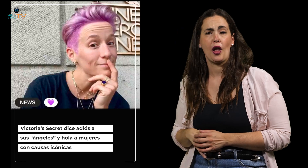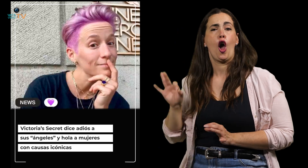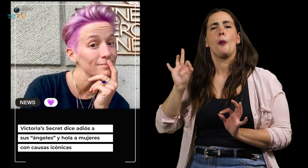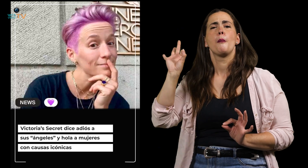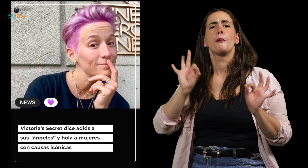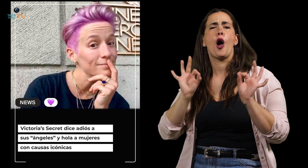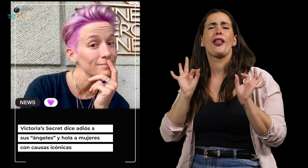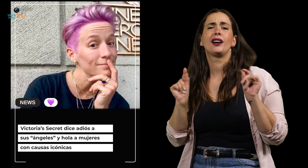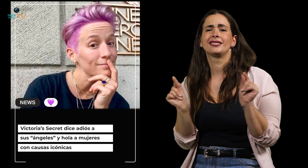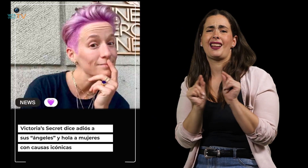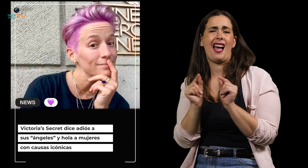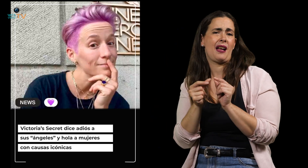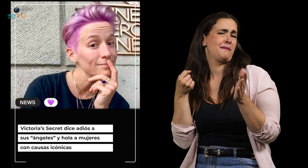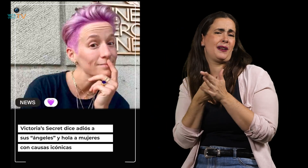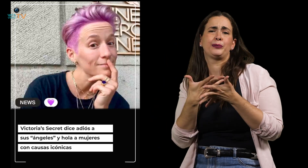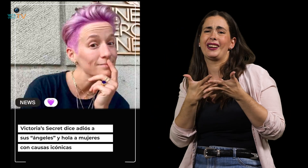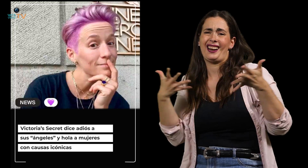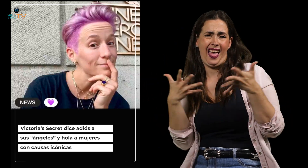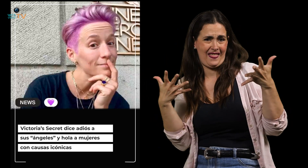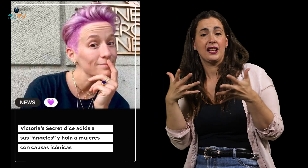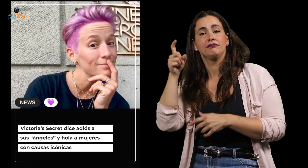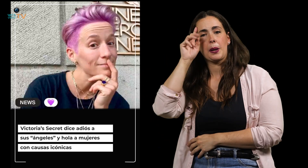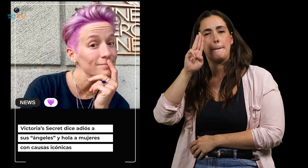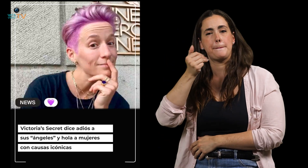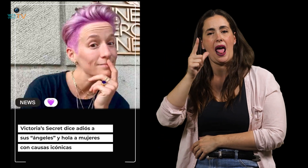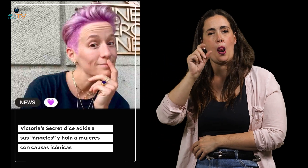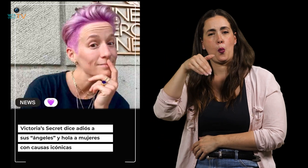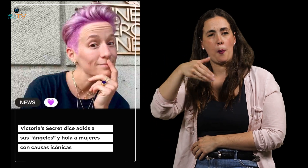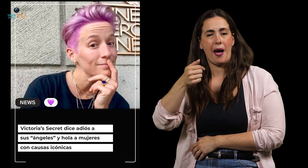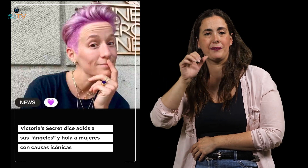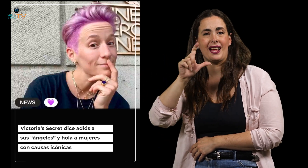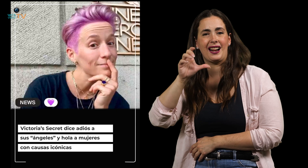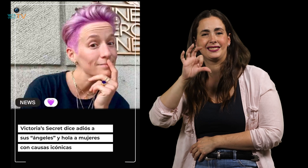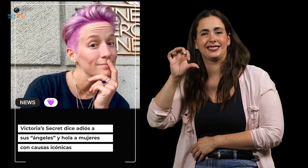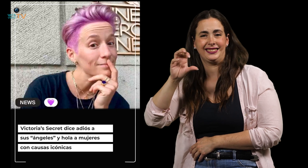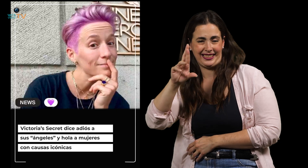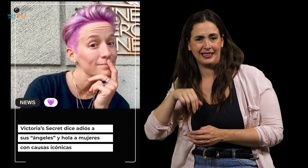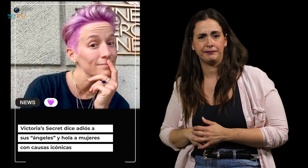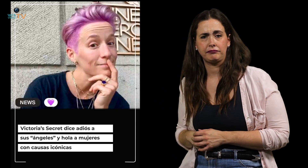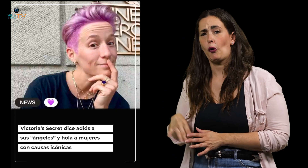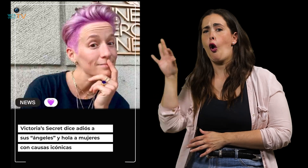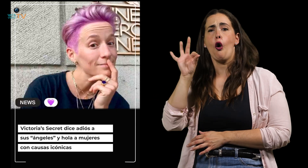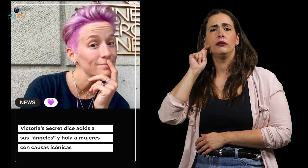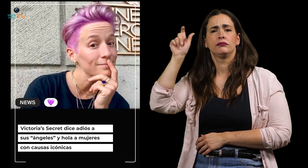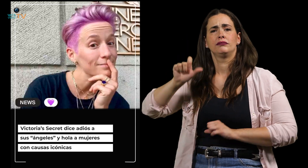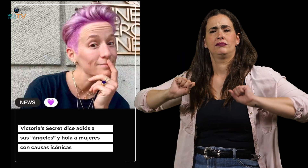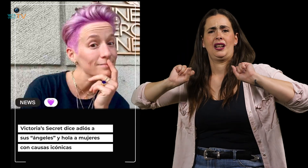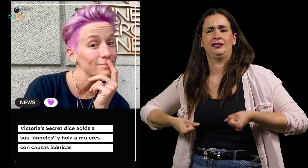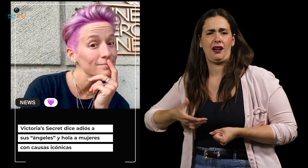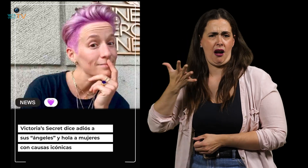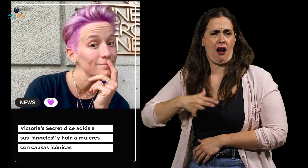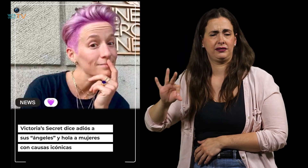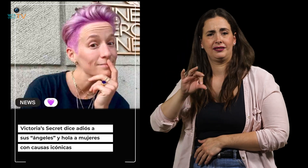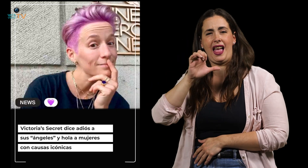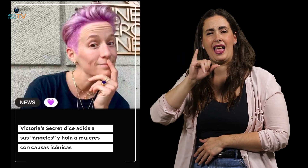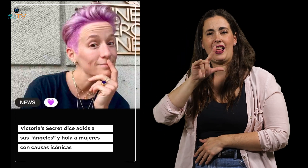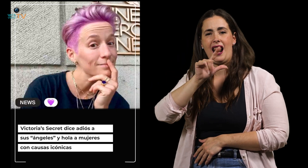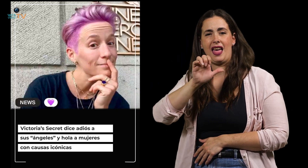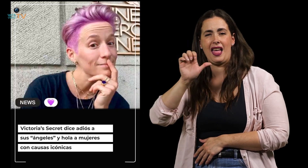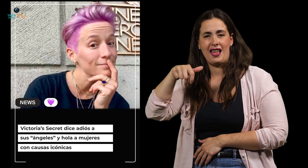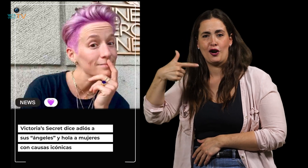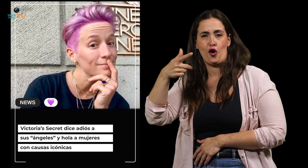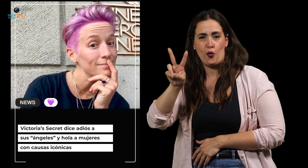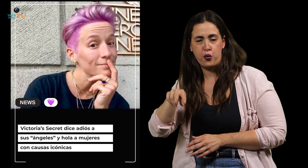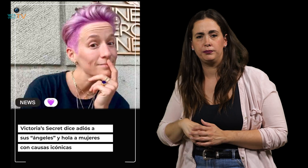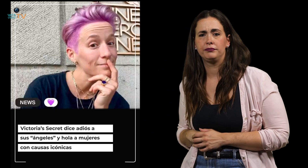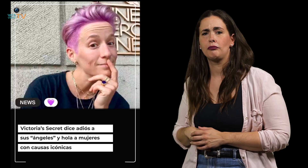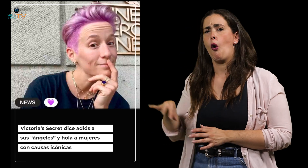la modelo plus size Paloma Elesser, la esquiadora Eileen Gu,